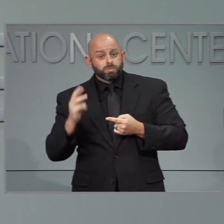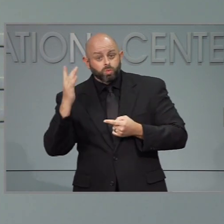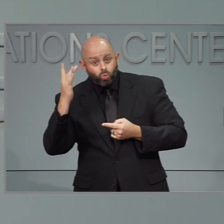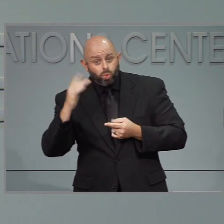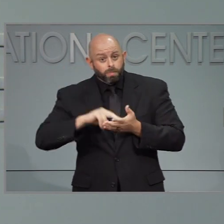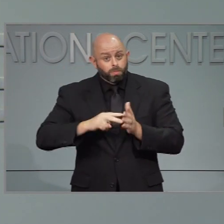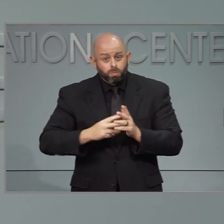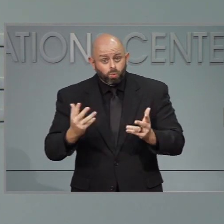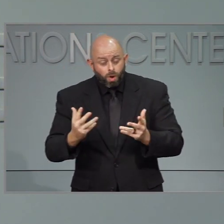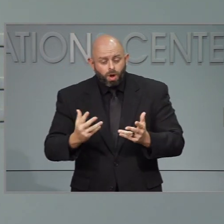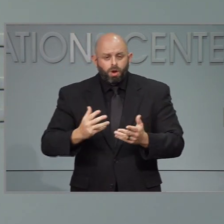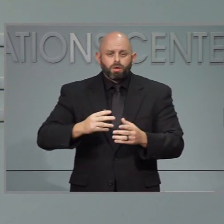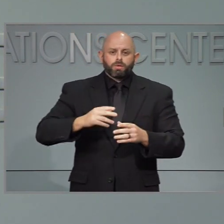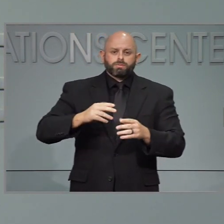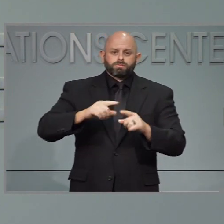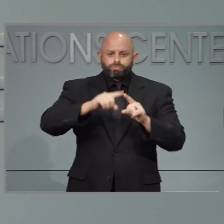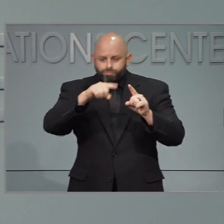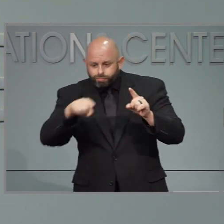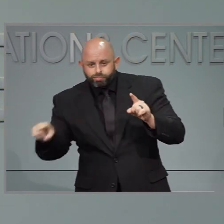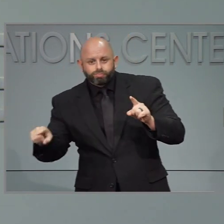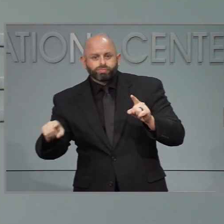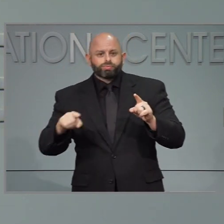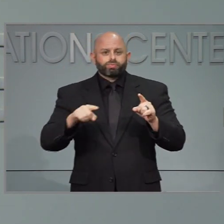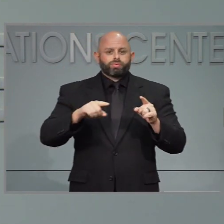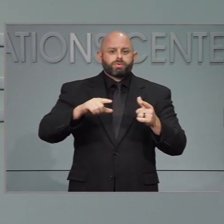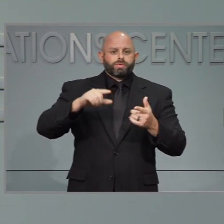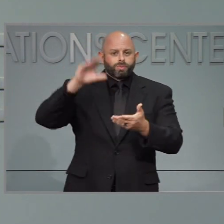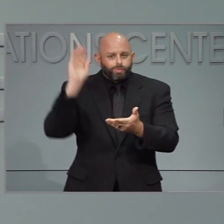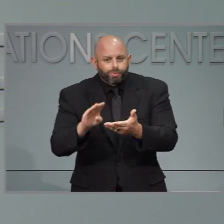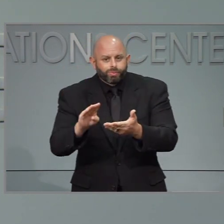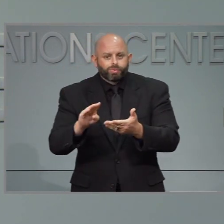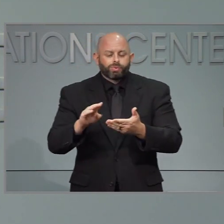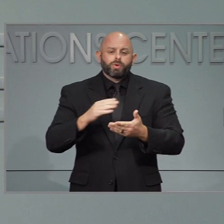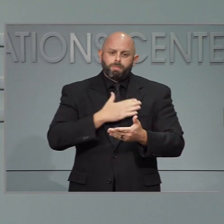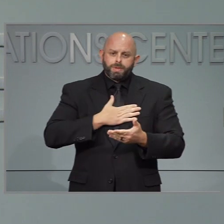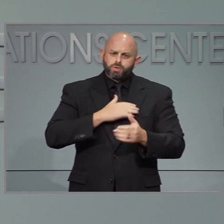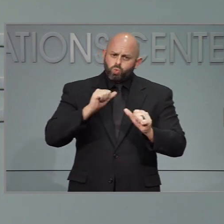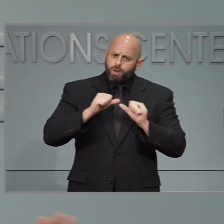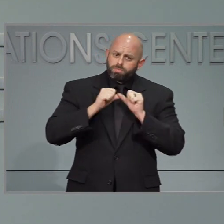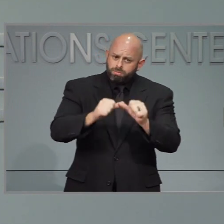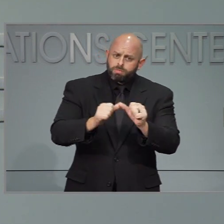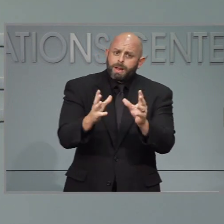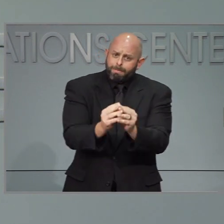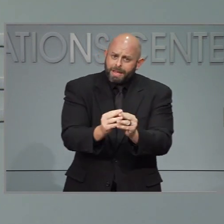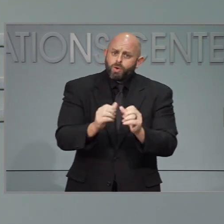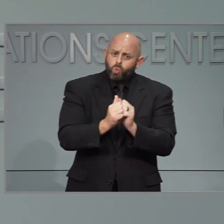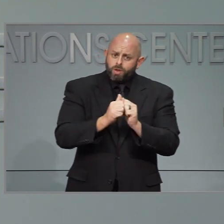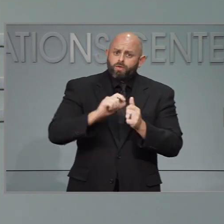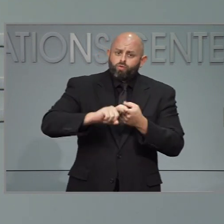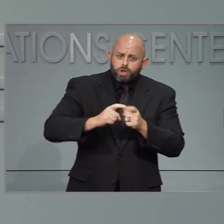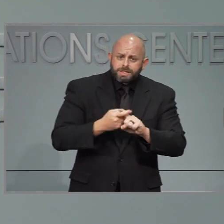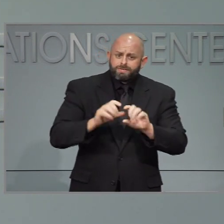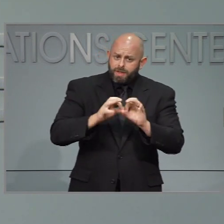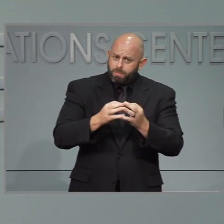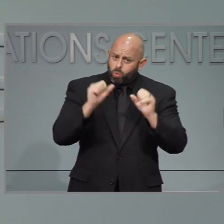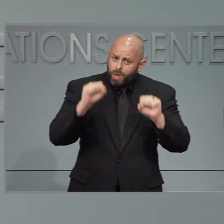para mantener esta propagación más baja y podamos seguir haciendo actividades de una manera modificada para poder